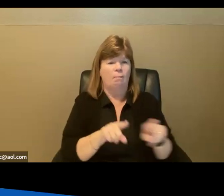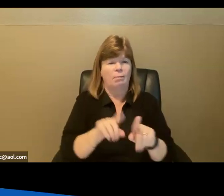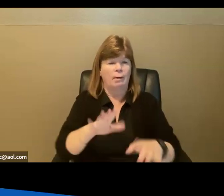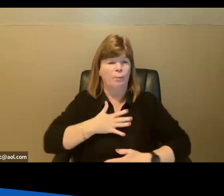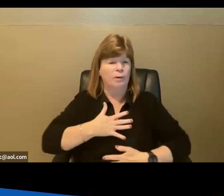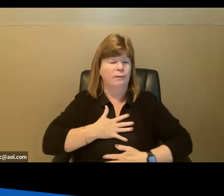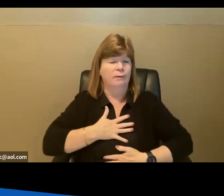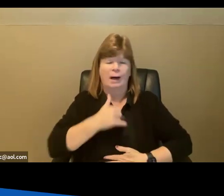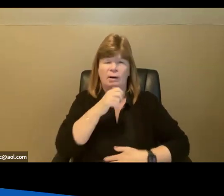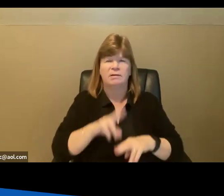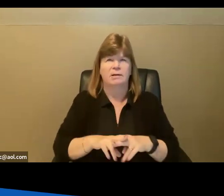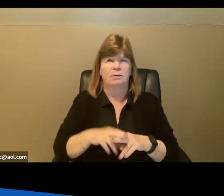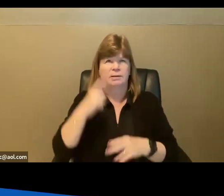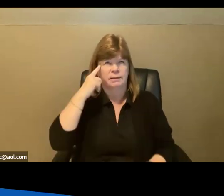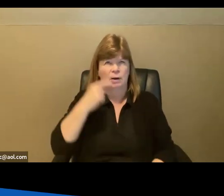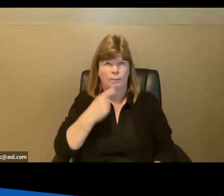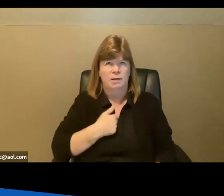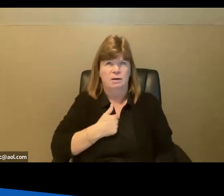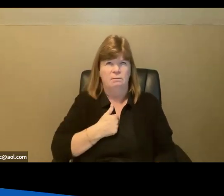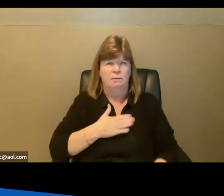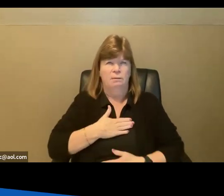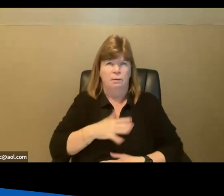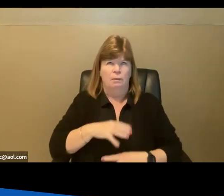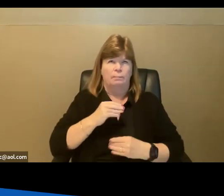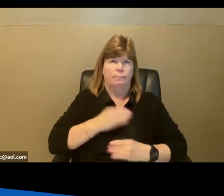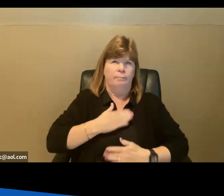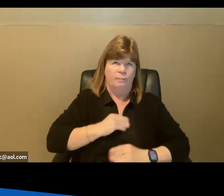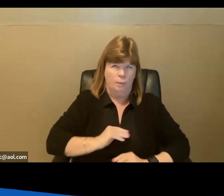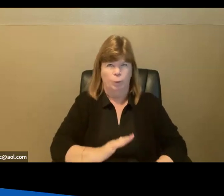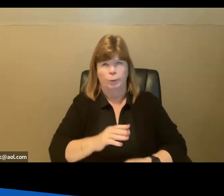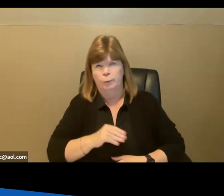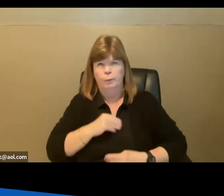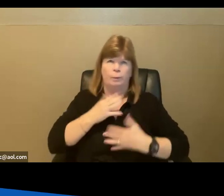No tengo que sentarme aquí y tomar aire, Linda, soltar el aire, Linda. No tengo que decirle a mi corazón que lata.